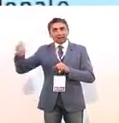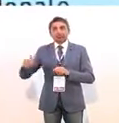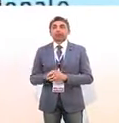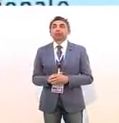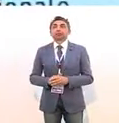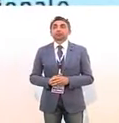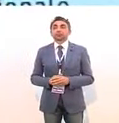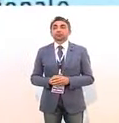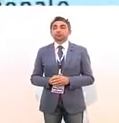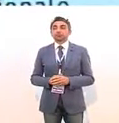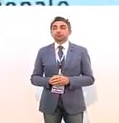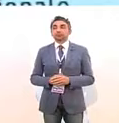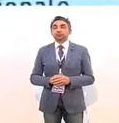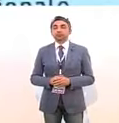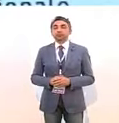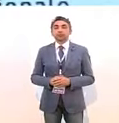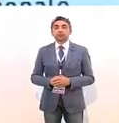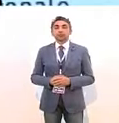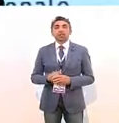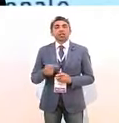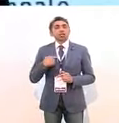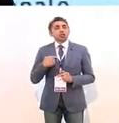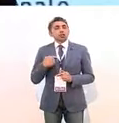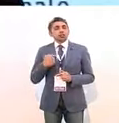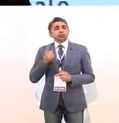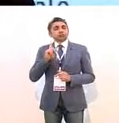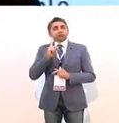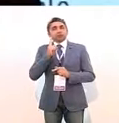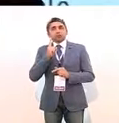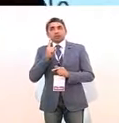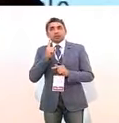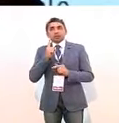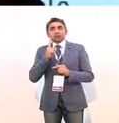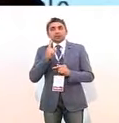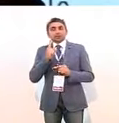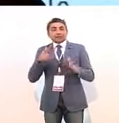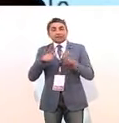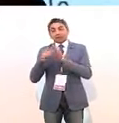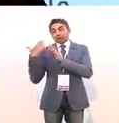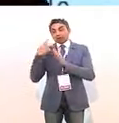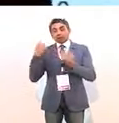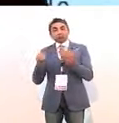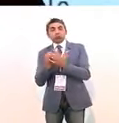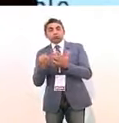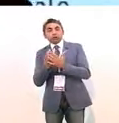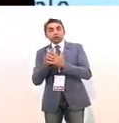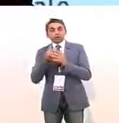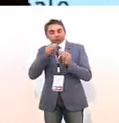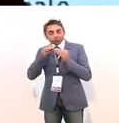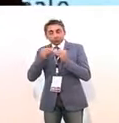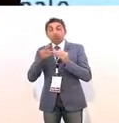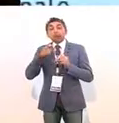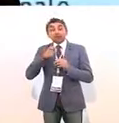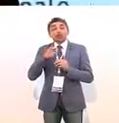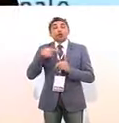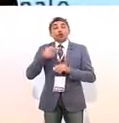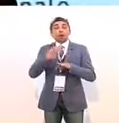Io non entro nelle dinamiche di questa settimana. Perché noi siamo un partito democratico.